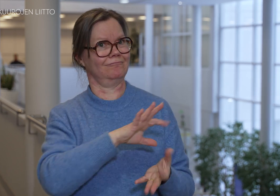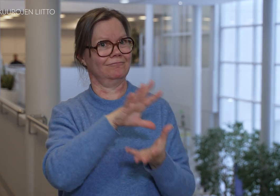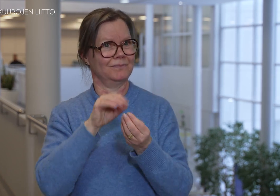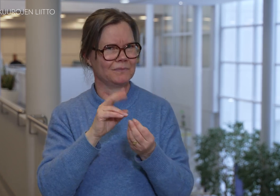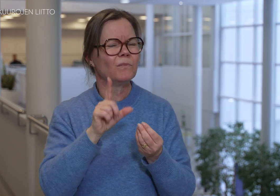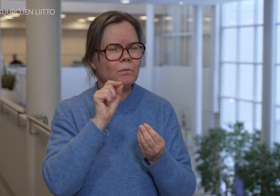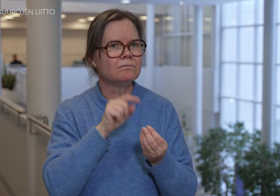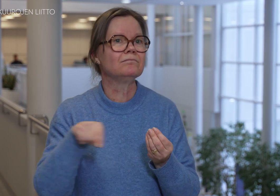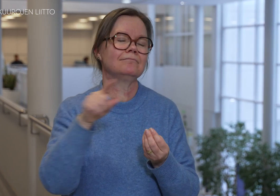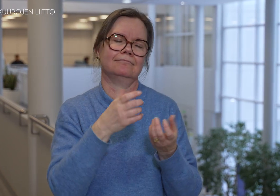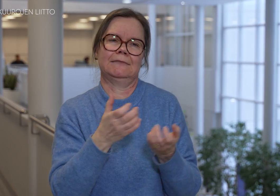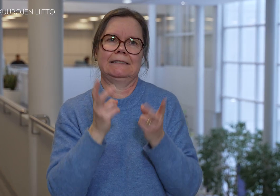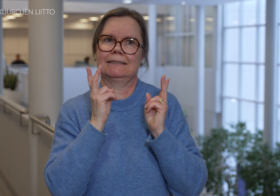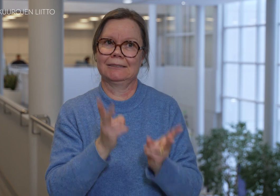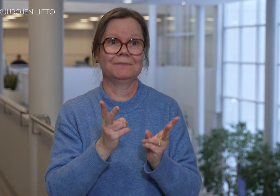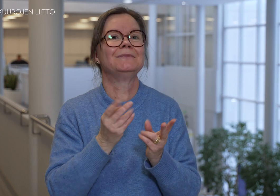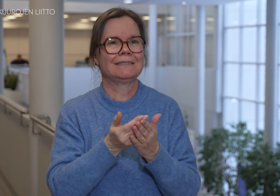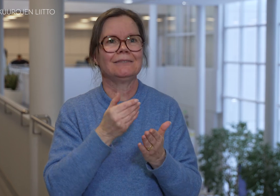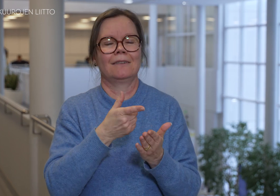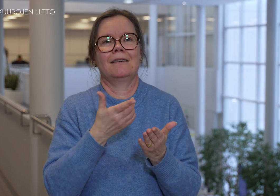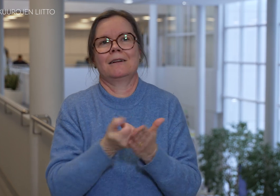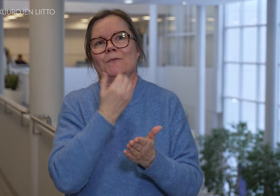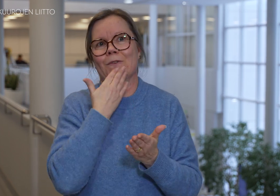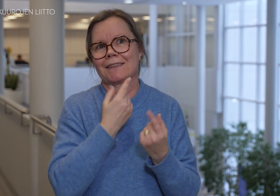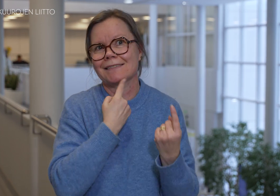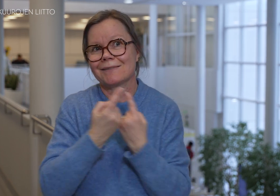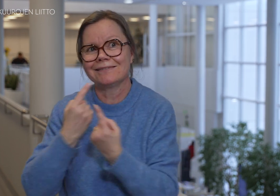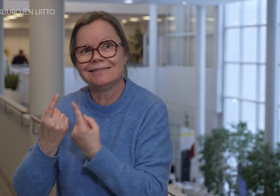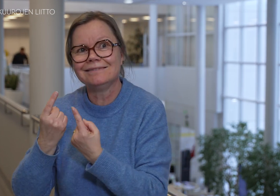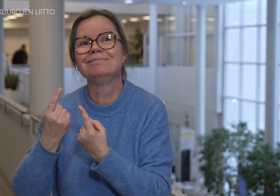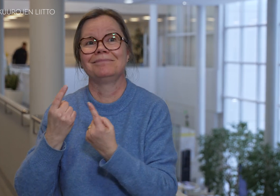Perustarpeet ovat kaikkialla samat. Näistä oli hyvä päästä keskustelemaan.